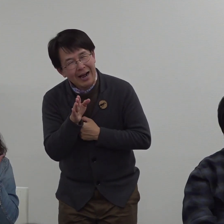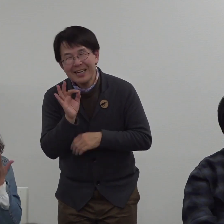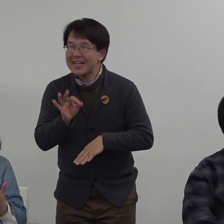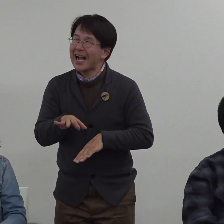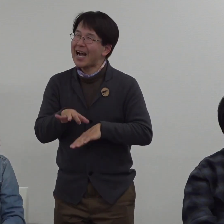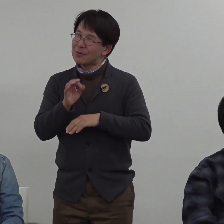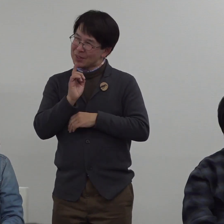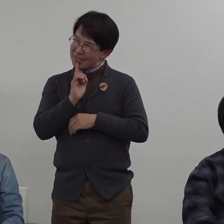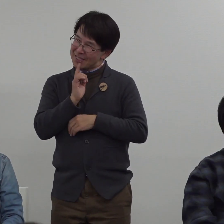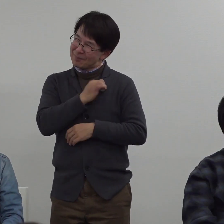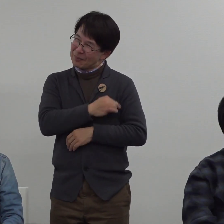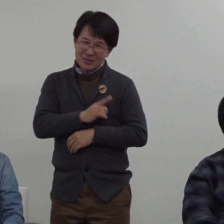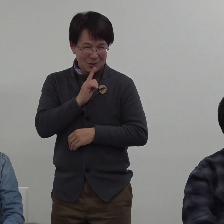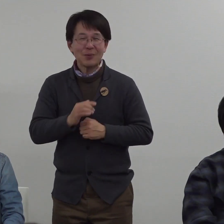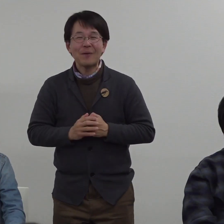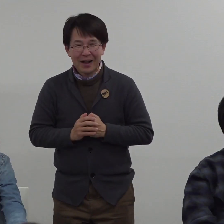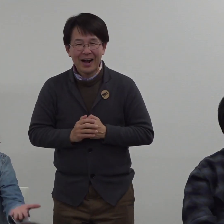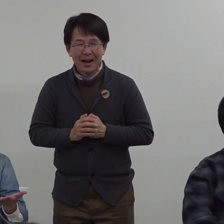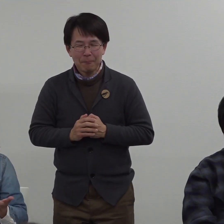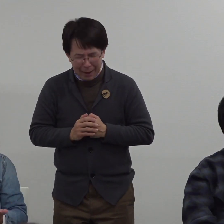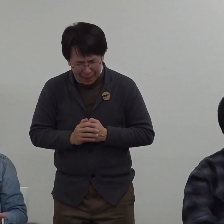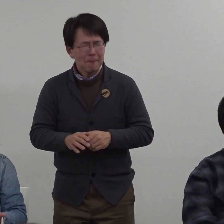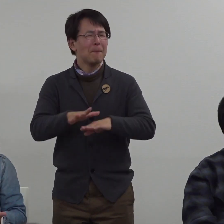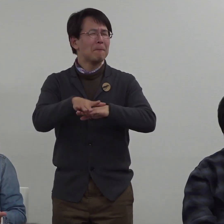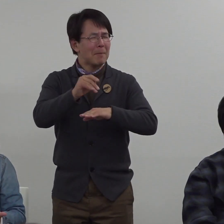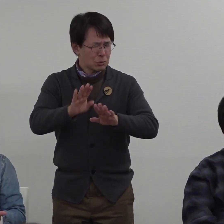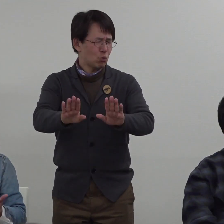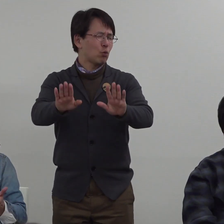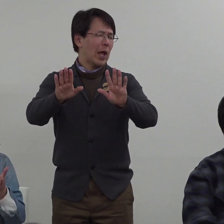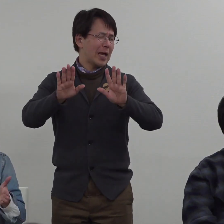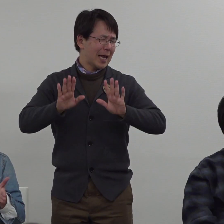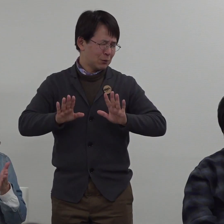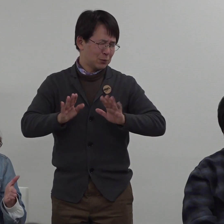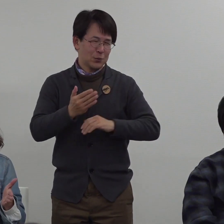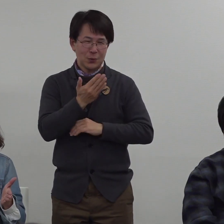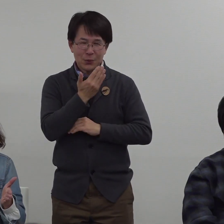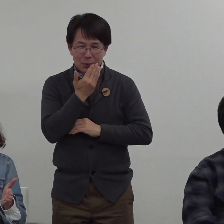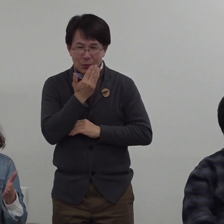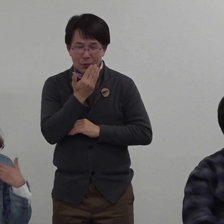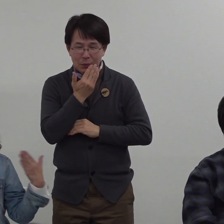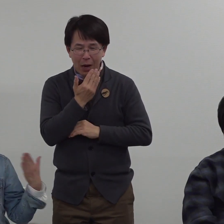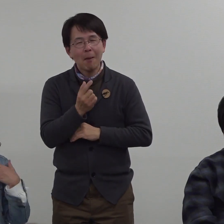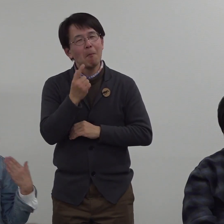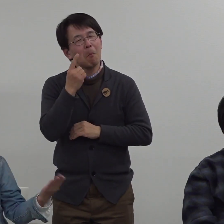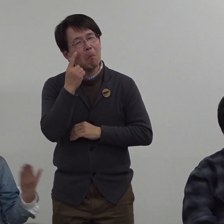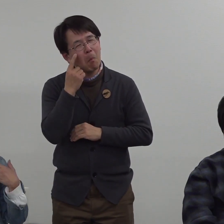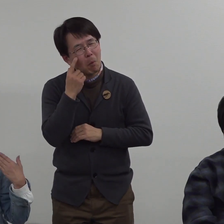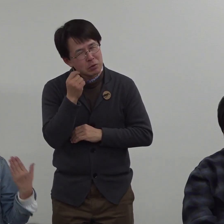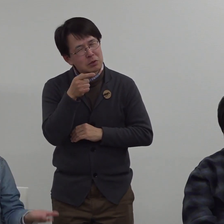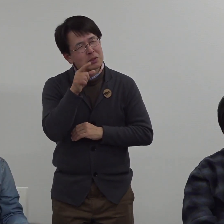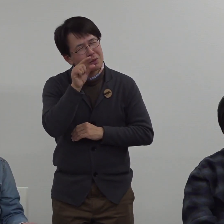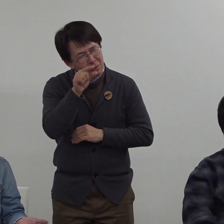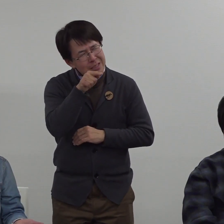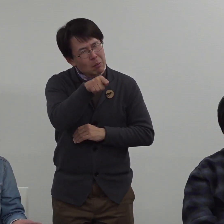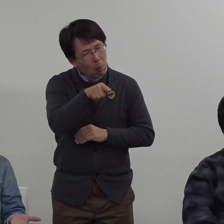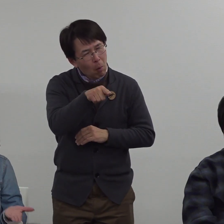というと言葉が悪いんですけれどまず受け入れていただくともう少しこうだとお互い気持ちよくできるよねとか